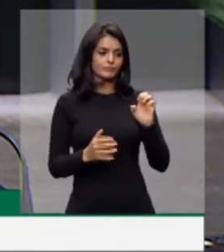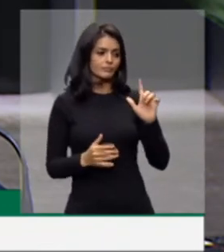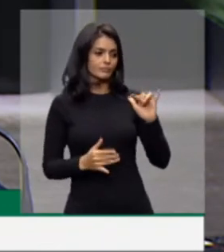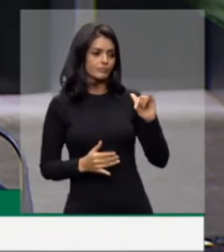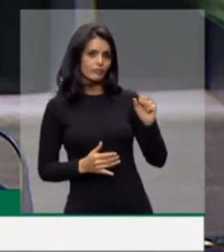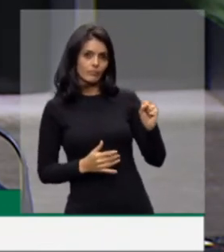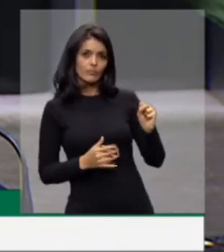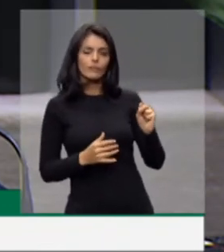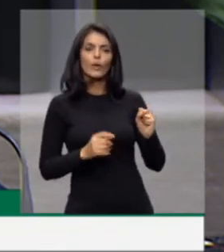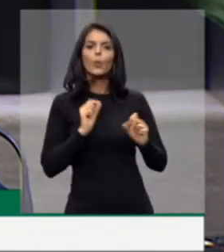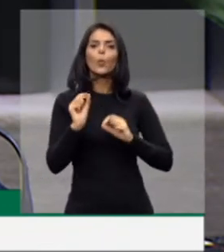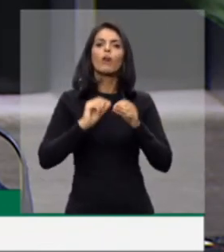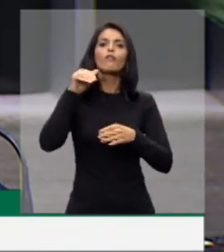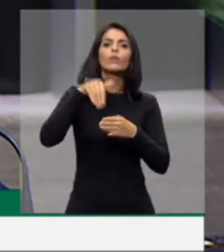RELATÓRIO EU ACREDITO QUE O